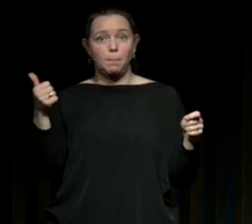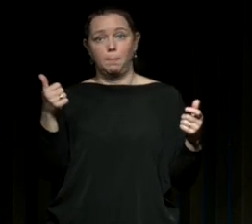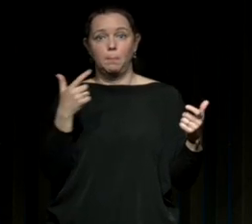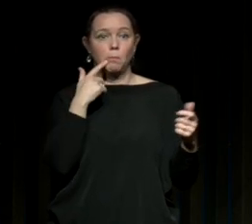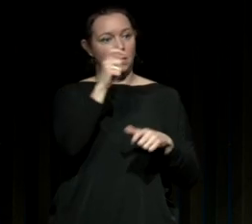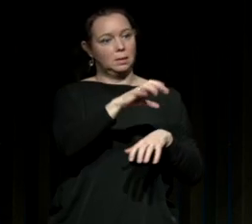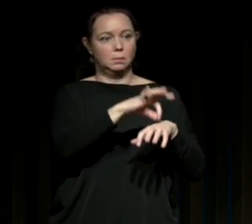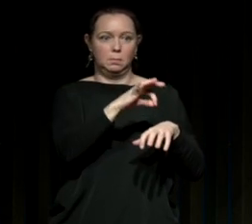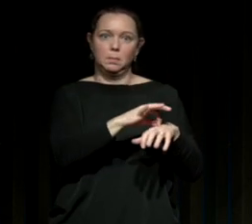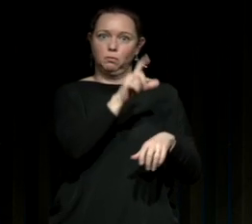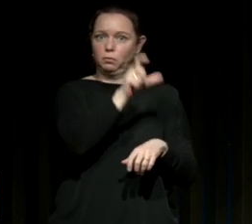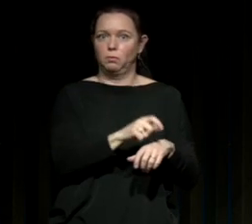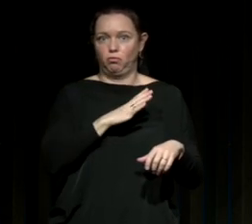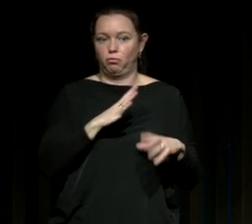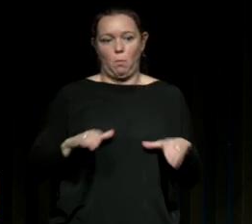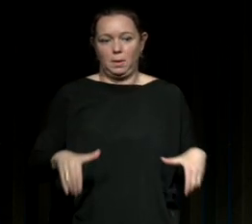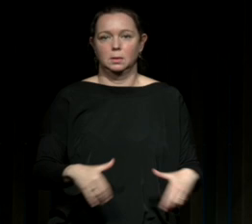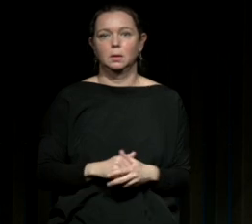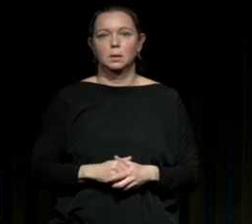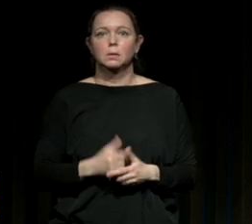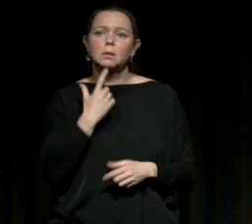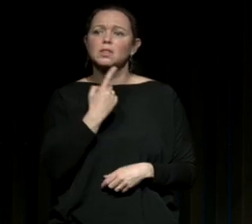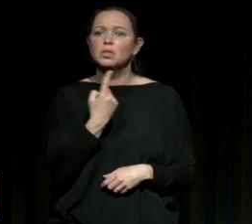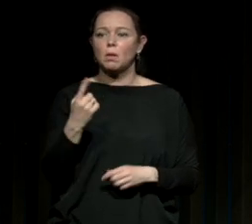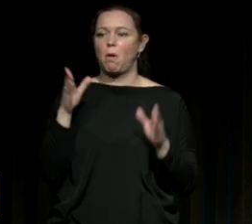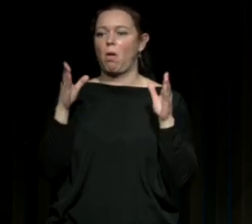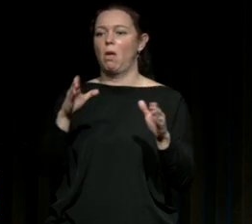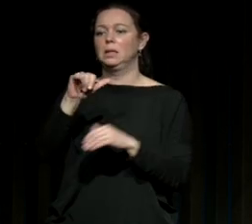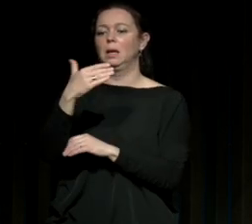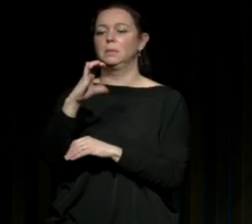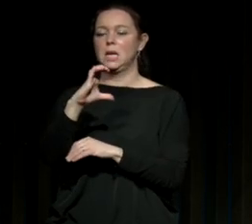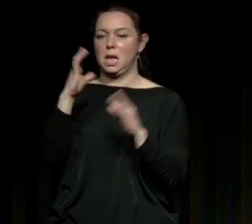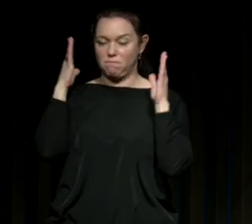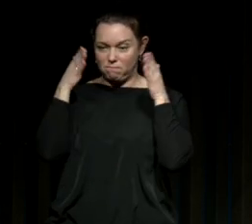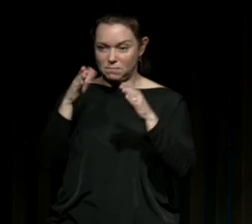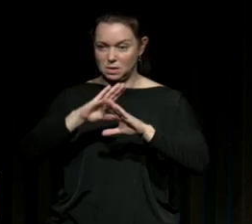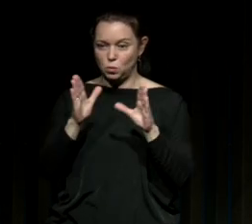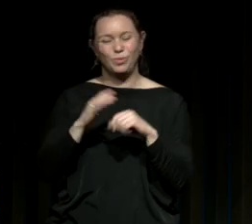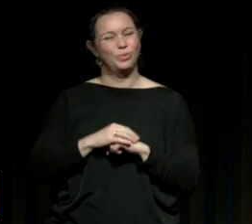souffre d'obésité c'est bien au delà de l'imc et je crois que c'est très très important il ya